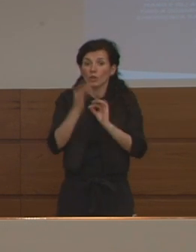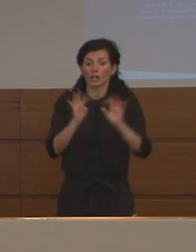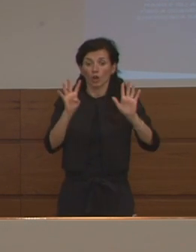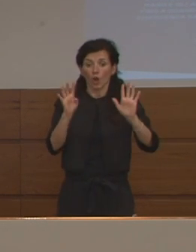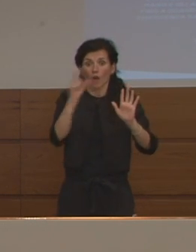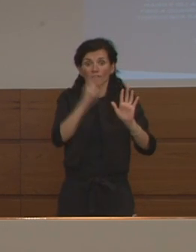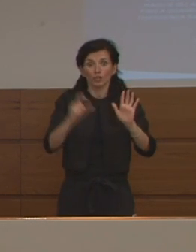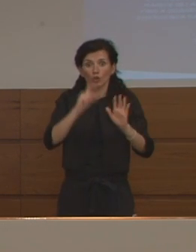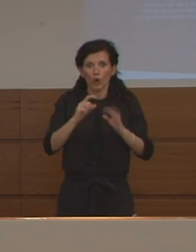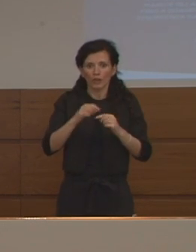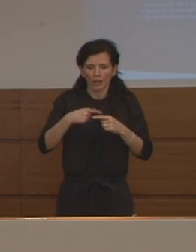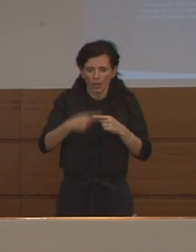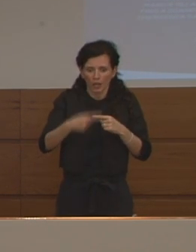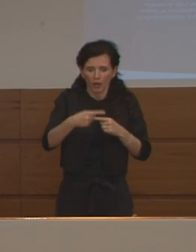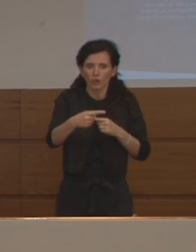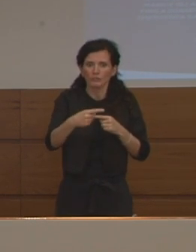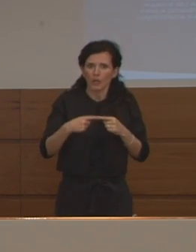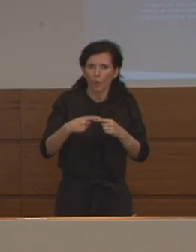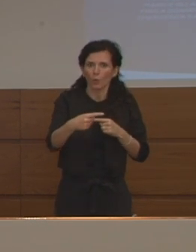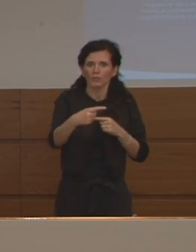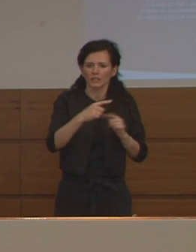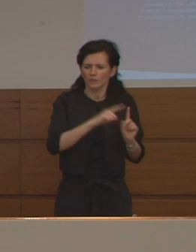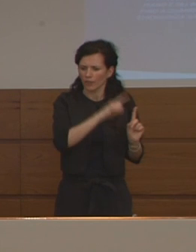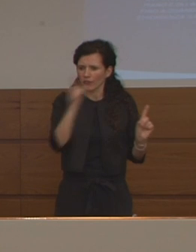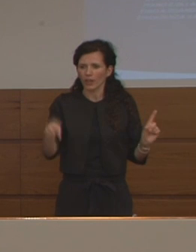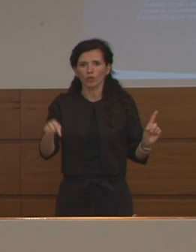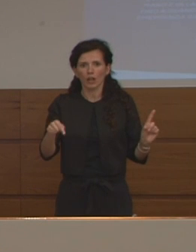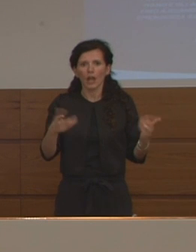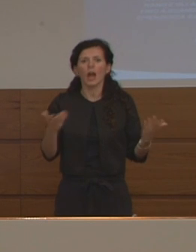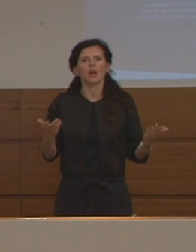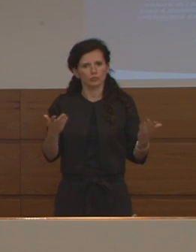significa che siamo riusciti con i nostri comportamenti di distanziamento